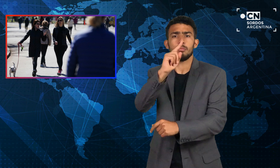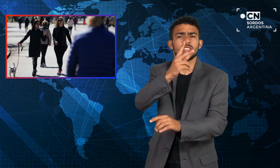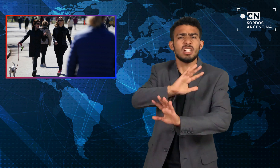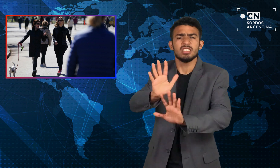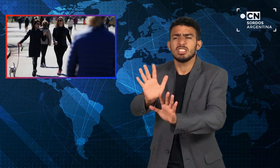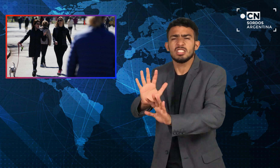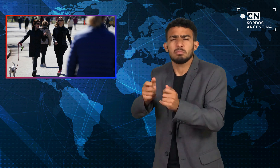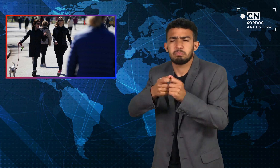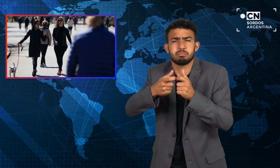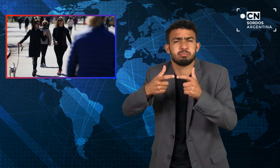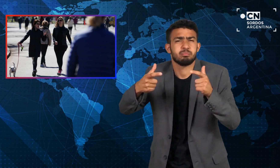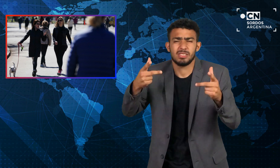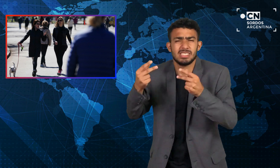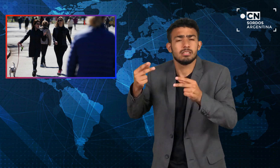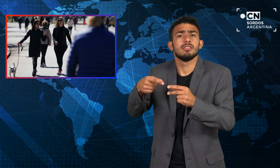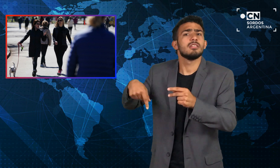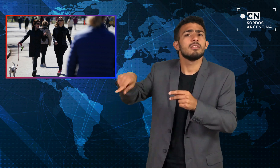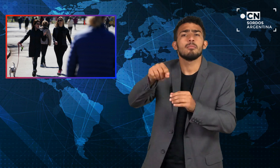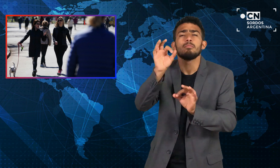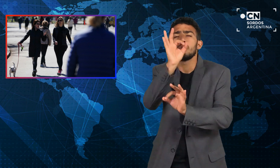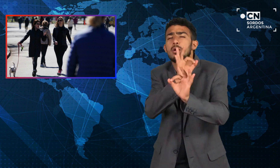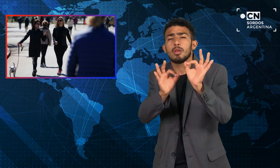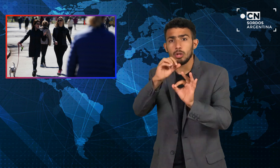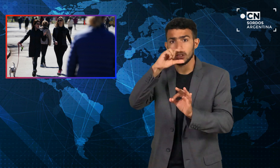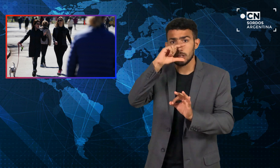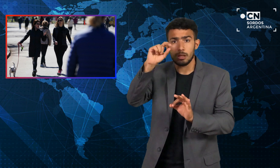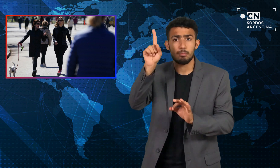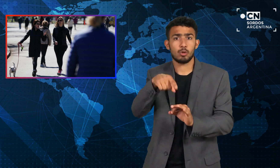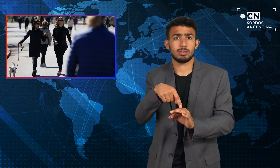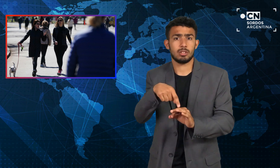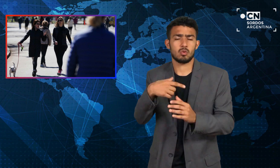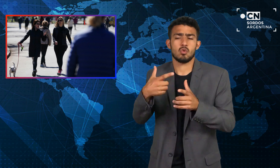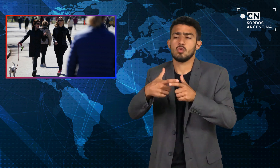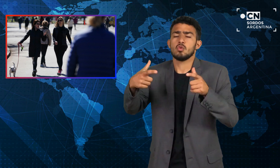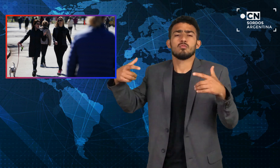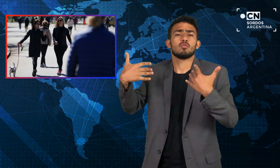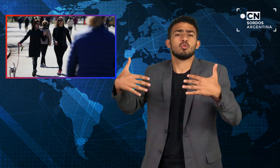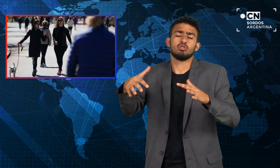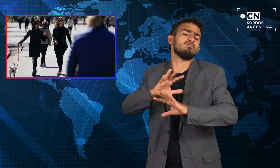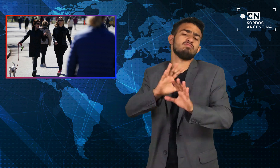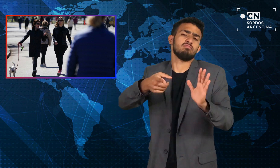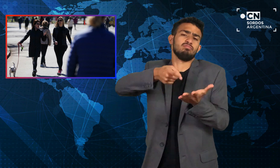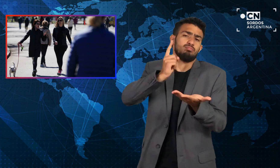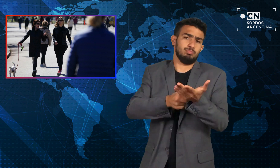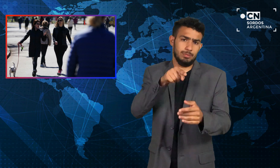completo de vacunación.